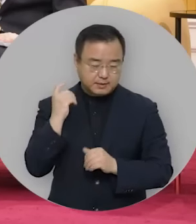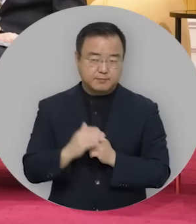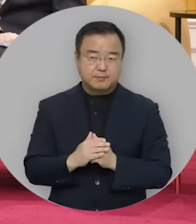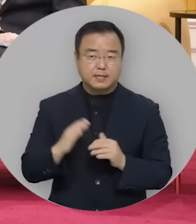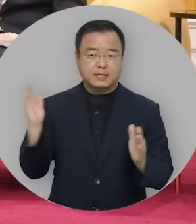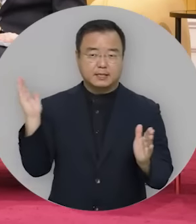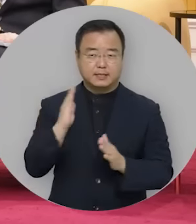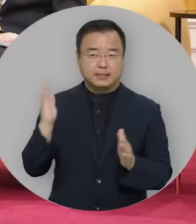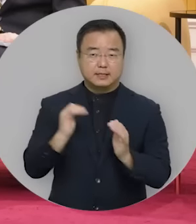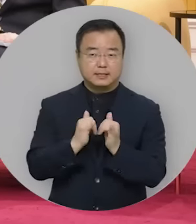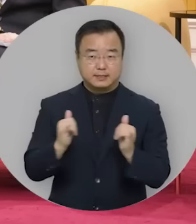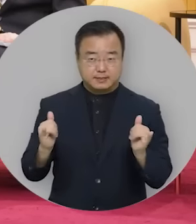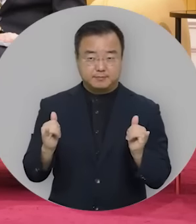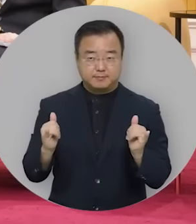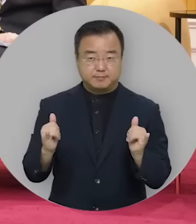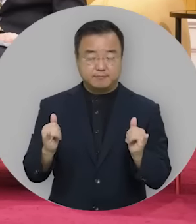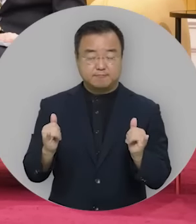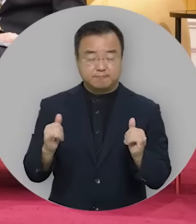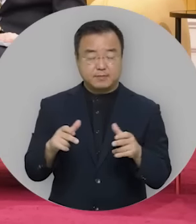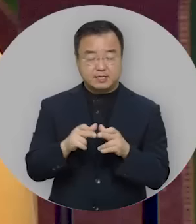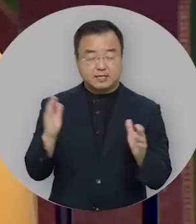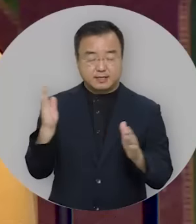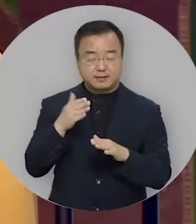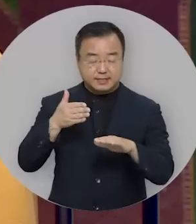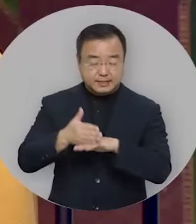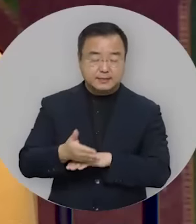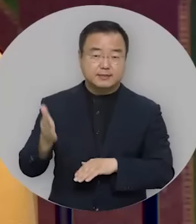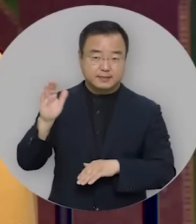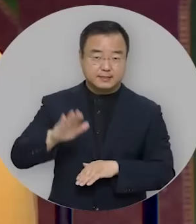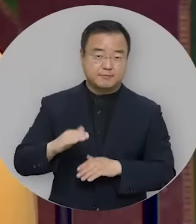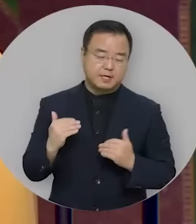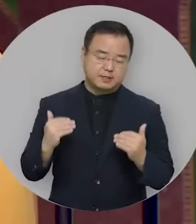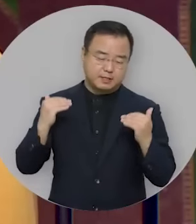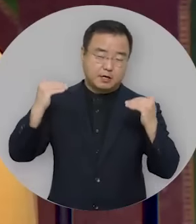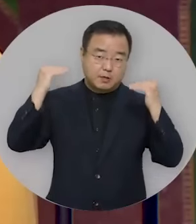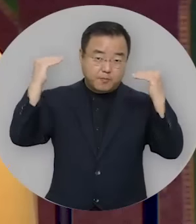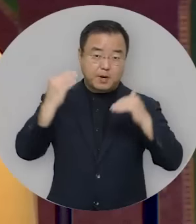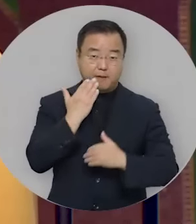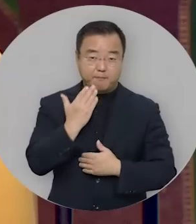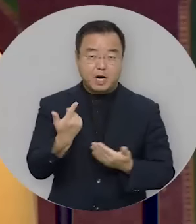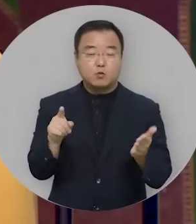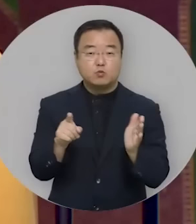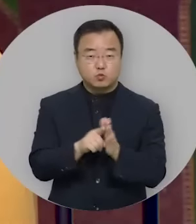우리 장애를 가진 학생들이 느리지만 성장할 수 있도록